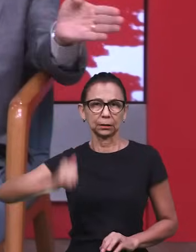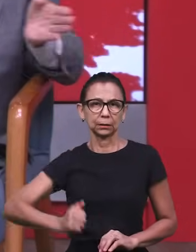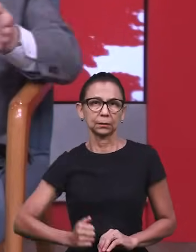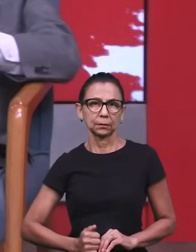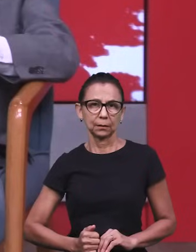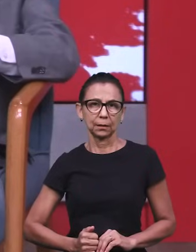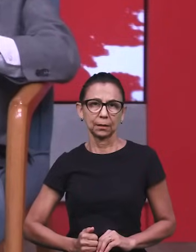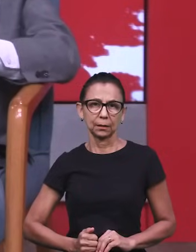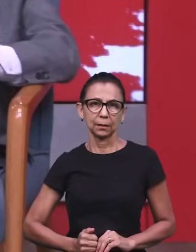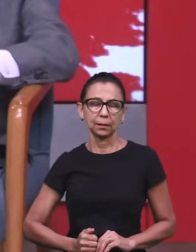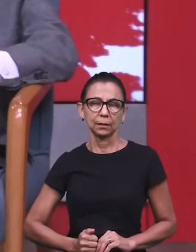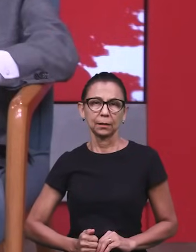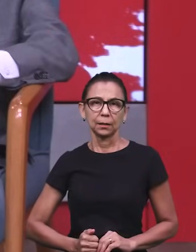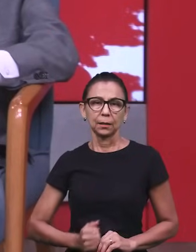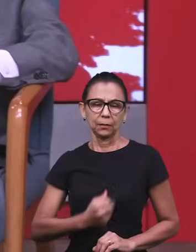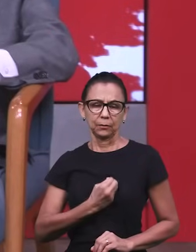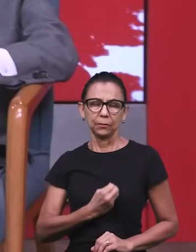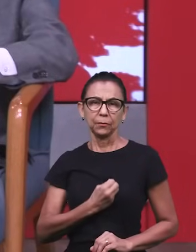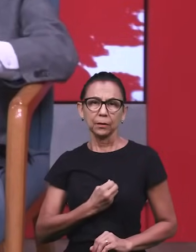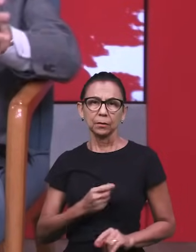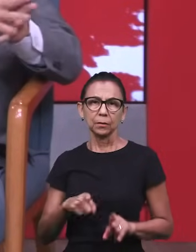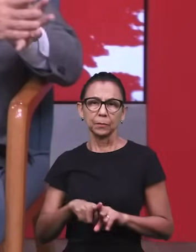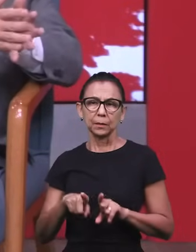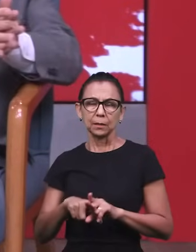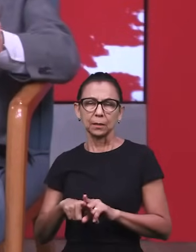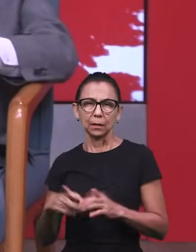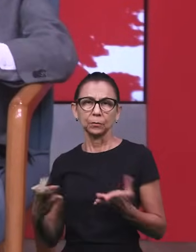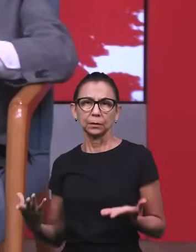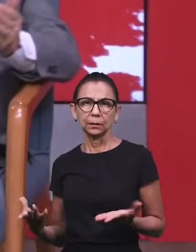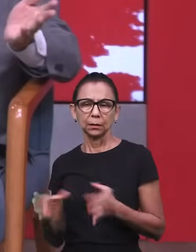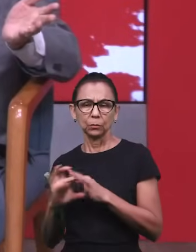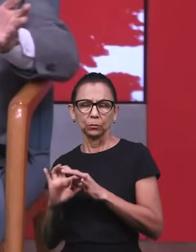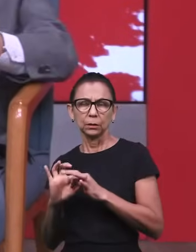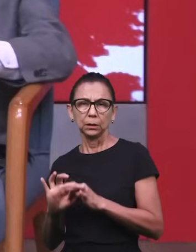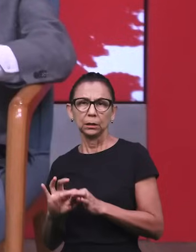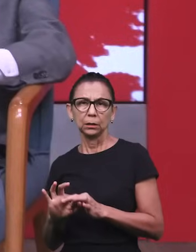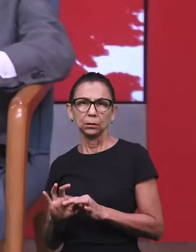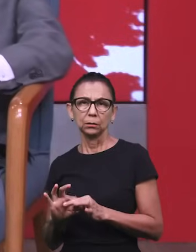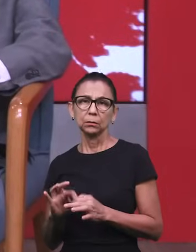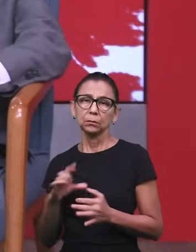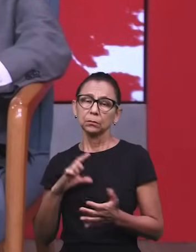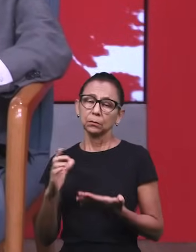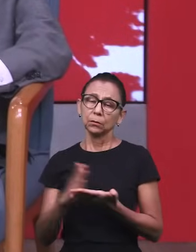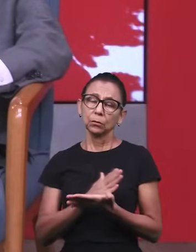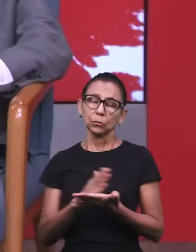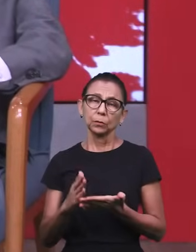distantes do Pentecostes e muitos Pentecostais hoje são muito distantes do Pentecostes Por